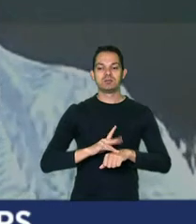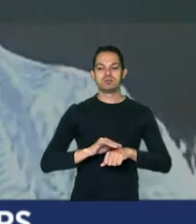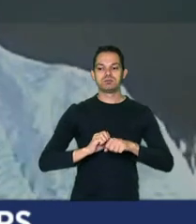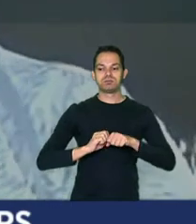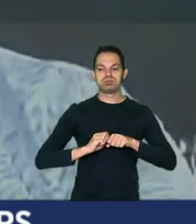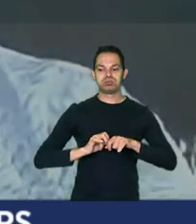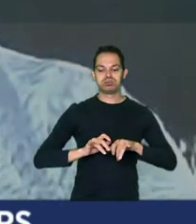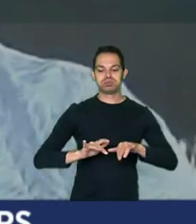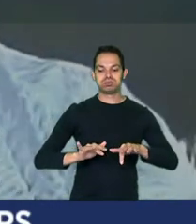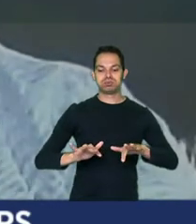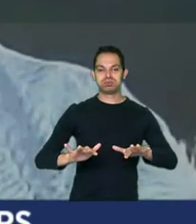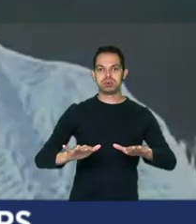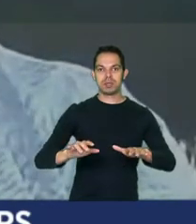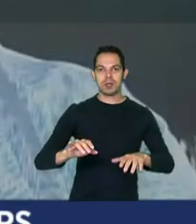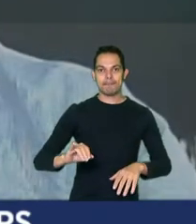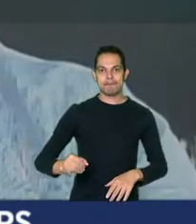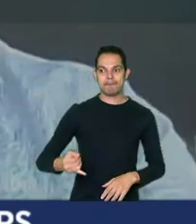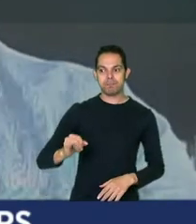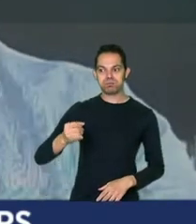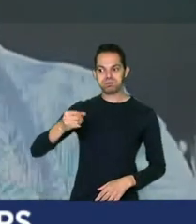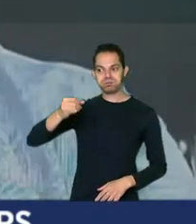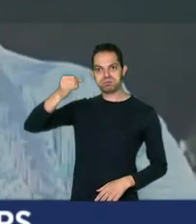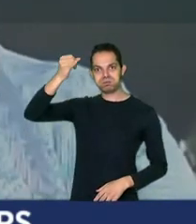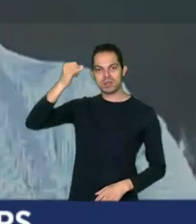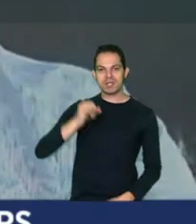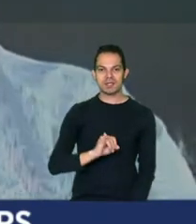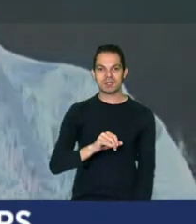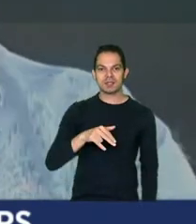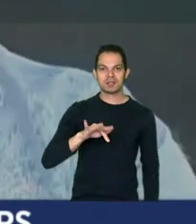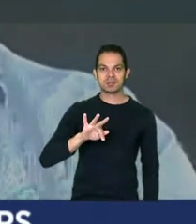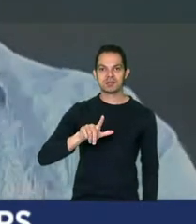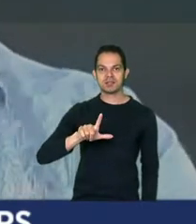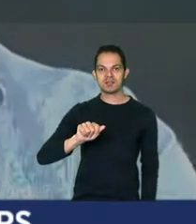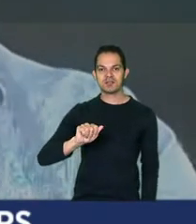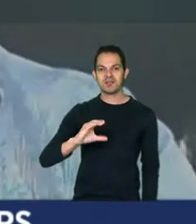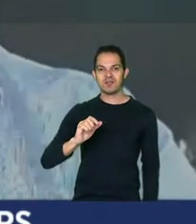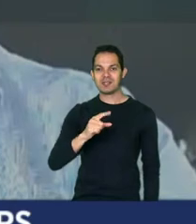PANDEMIA GEROU INFLAÇÃO NO MUNDO INTEIRO, MAS POR QUE A INFLAÇÃO NO BRASIL É DAS